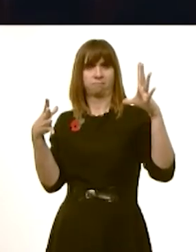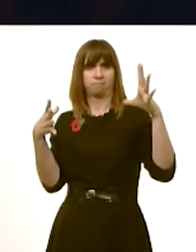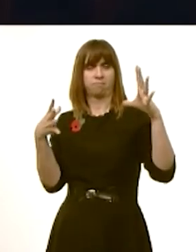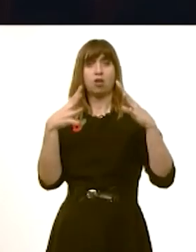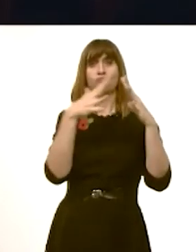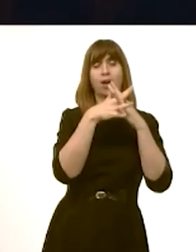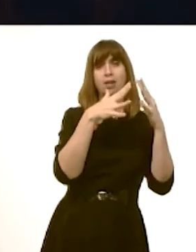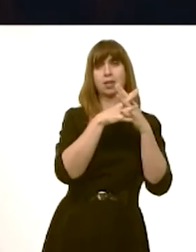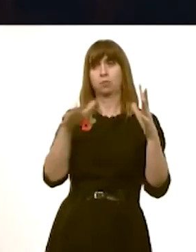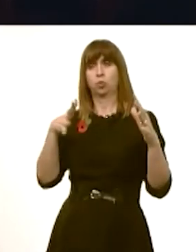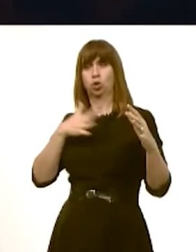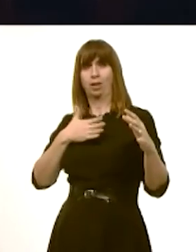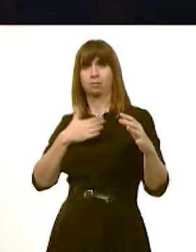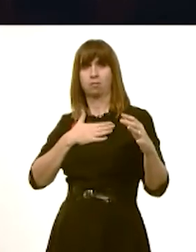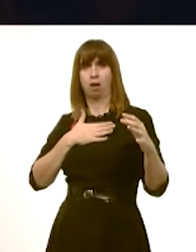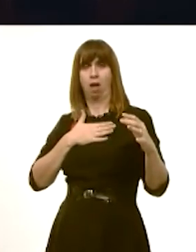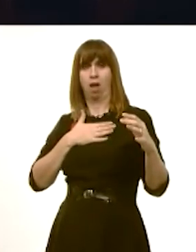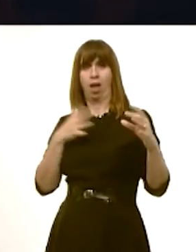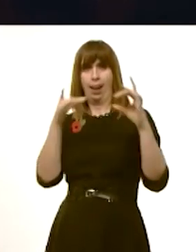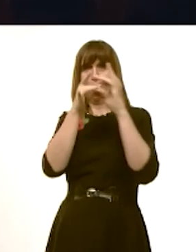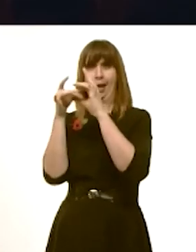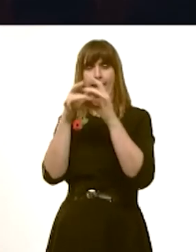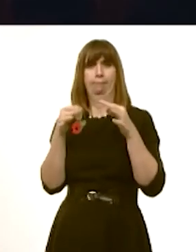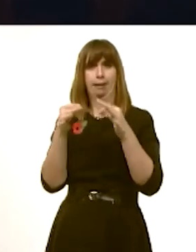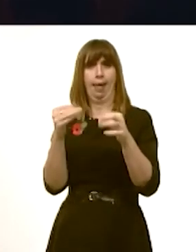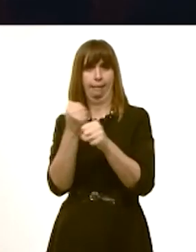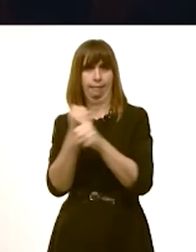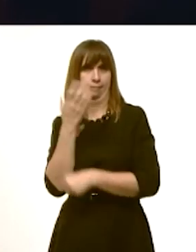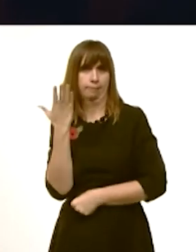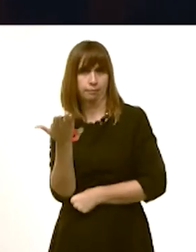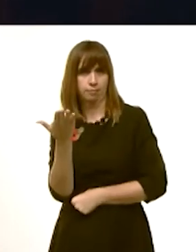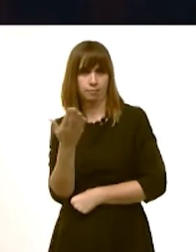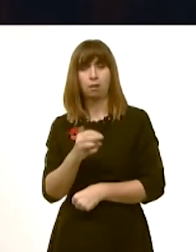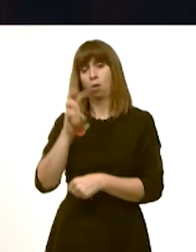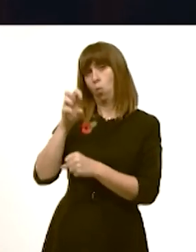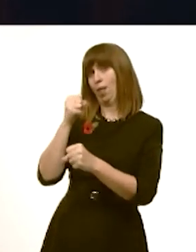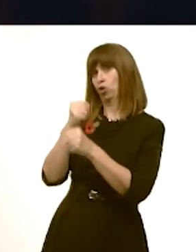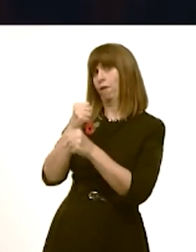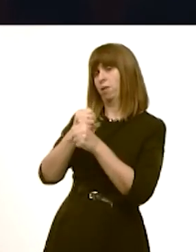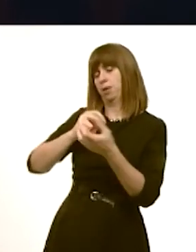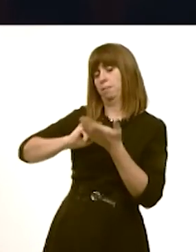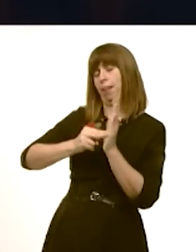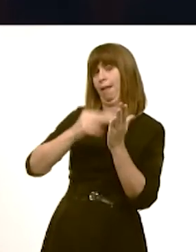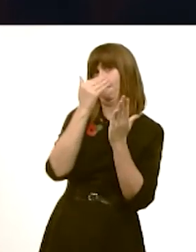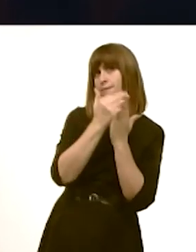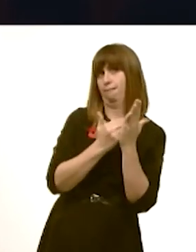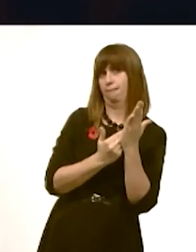Hefyd, mae problemau ynglyn ‚ír rheilffordd rhwng Gobowen aír Amwythig sydd wedi cael ei ariannu gan Lywodraeth Cymru.